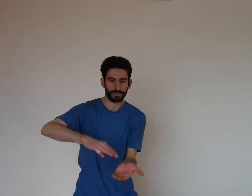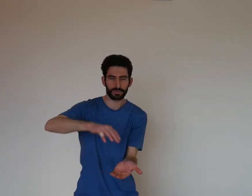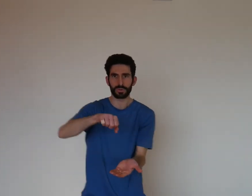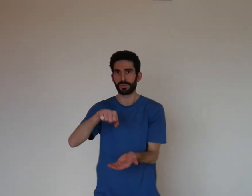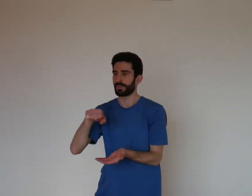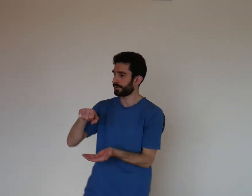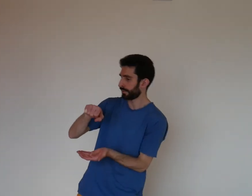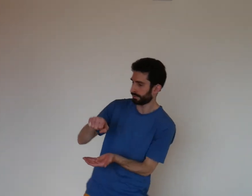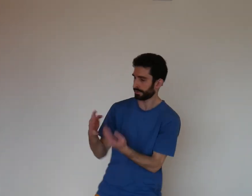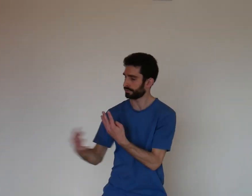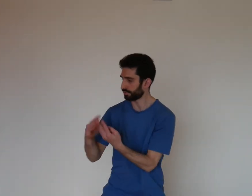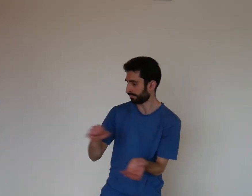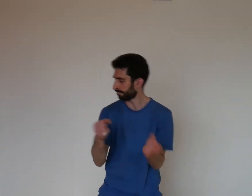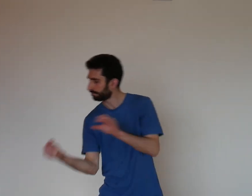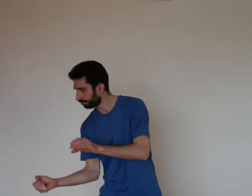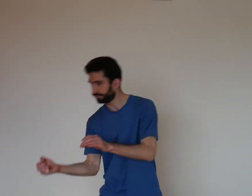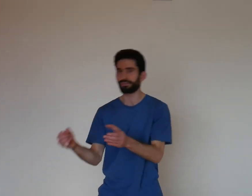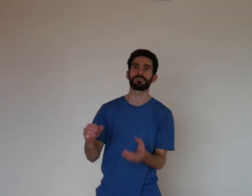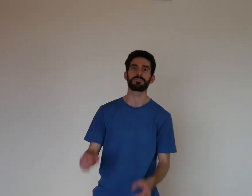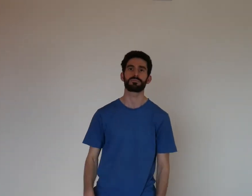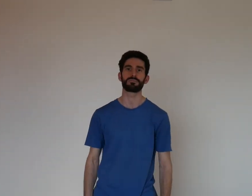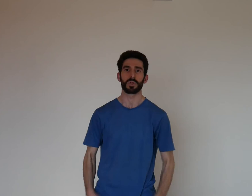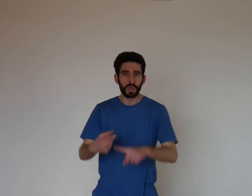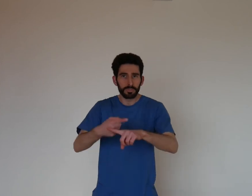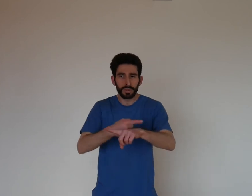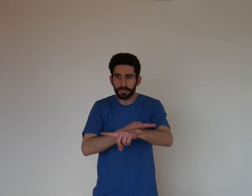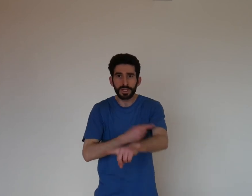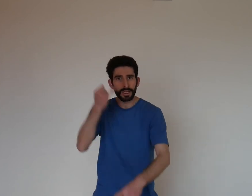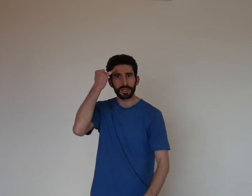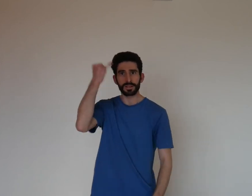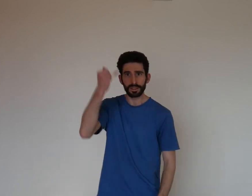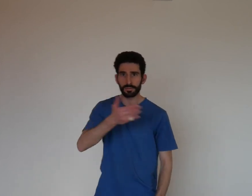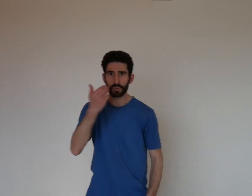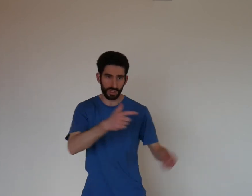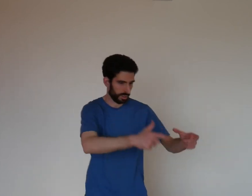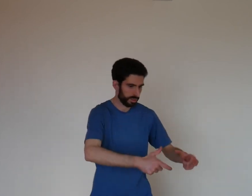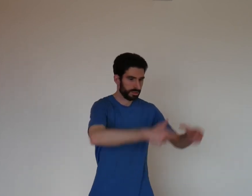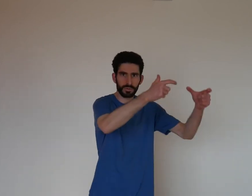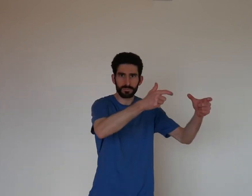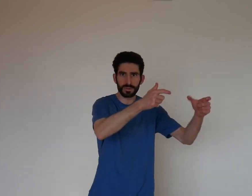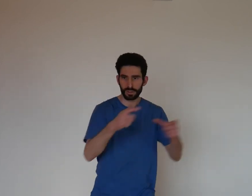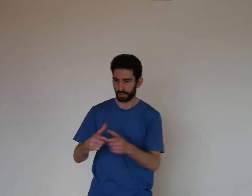Puis, déverser le contenu sur les champs. Une autre idée a encore germé : relier directement